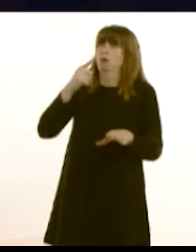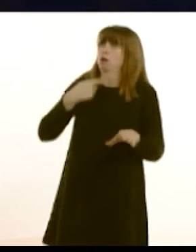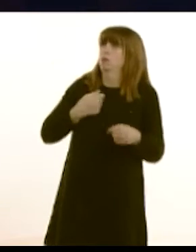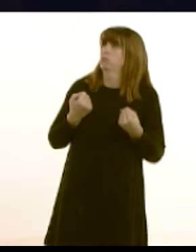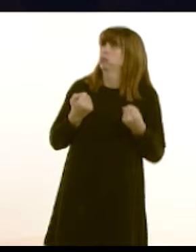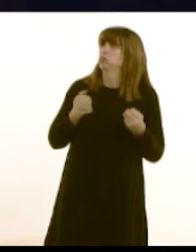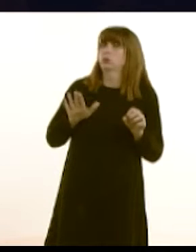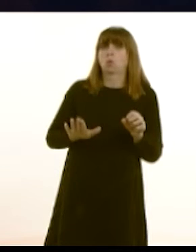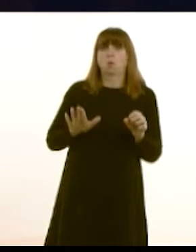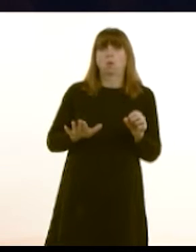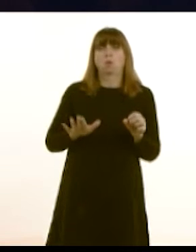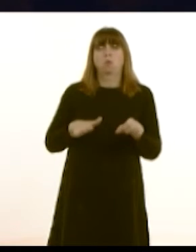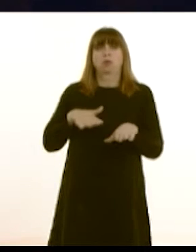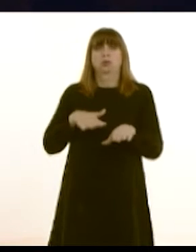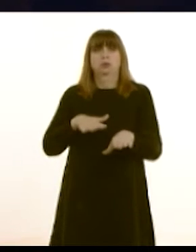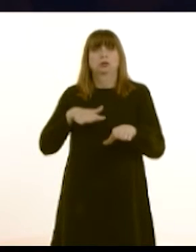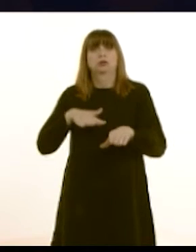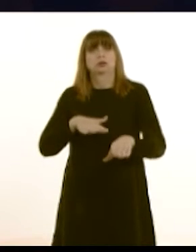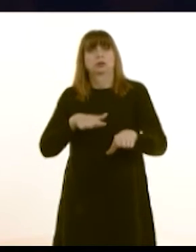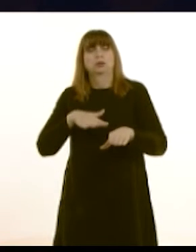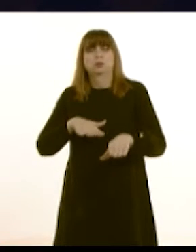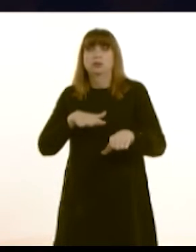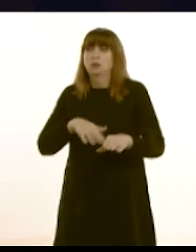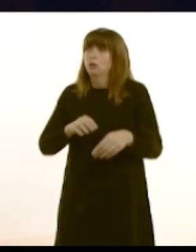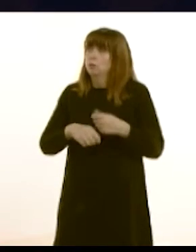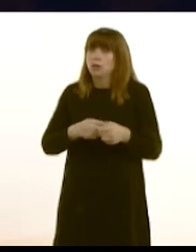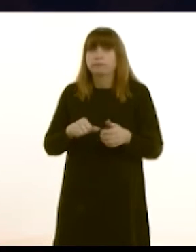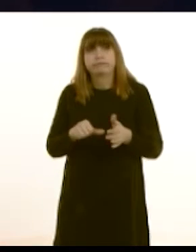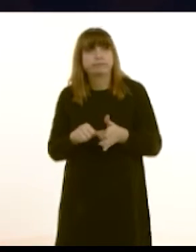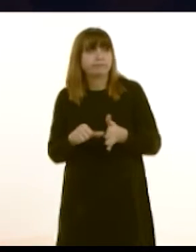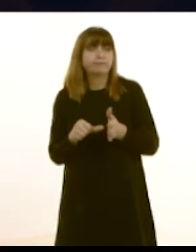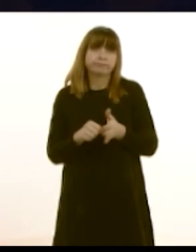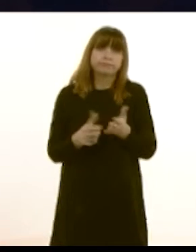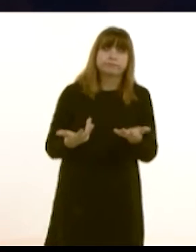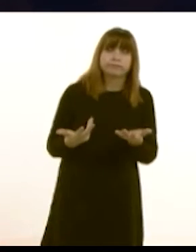Felly, a fydd yr asiantaeth cefnffyrdd yn edrych ar yr holl ffyrdd yn yr ardaloedd yma